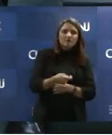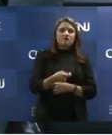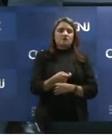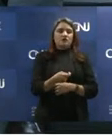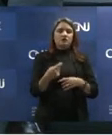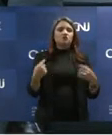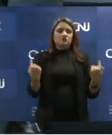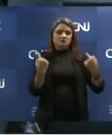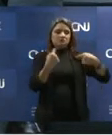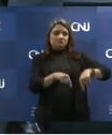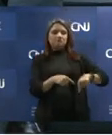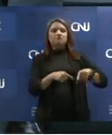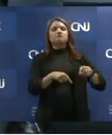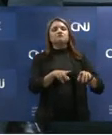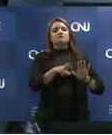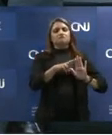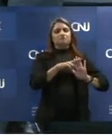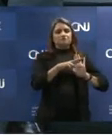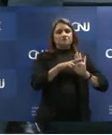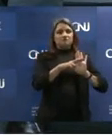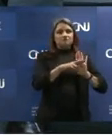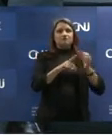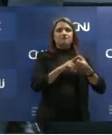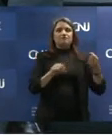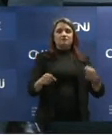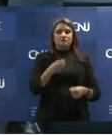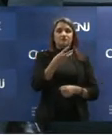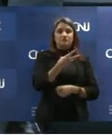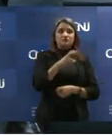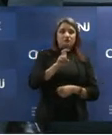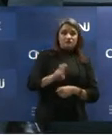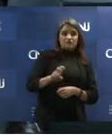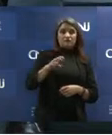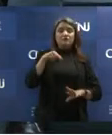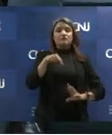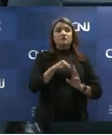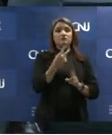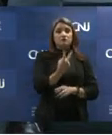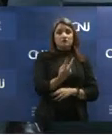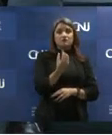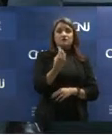no artigo 35, inciso 2 e 3 da Loman. A justa excelência, enquanto atuando